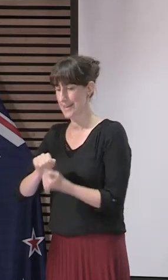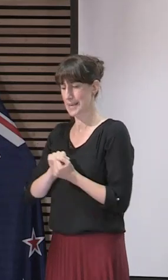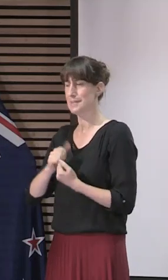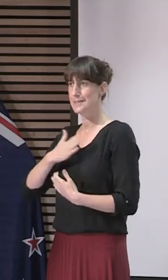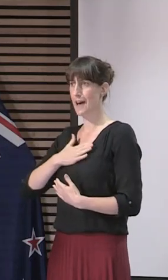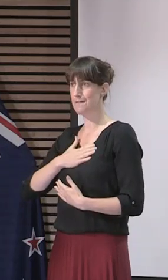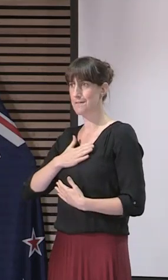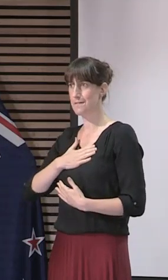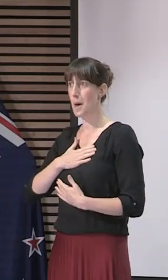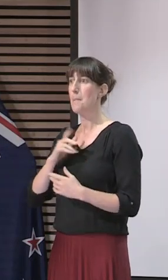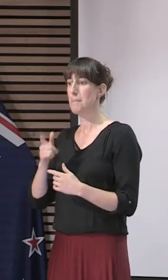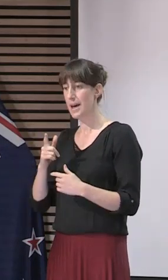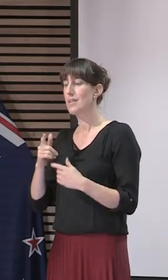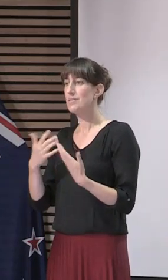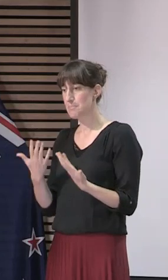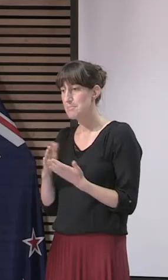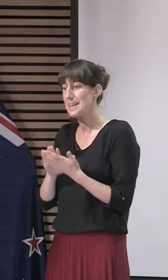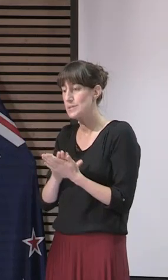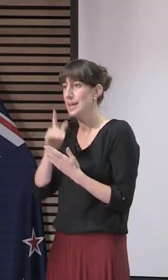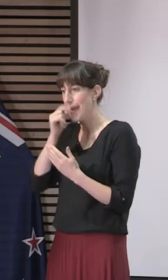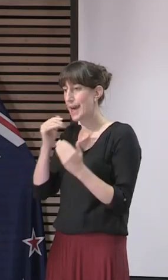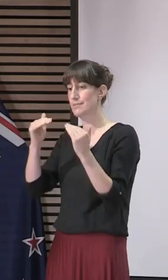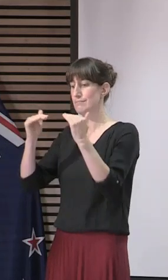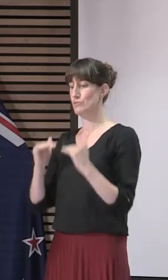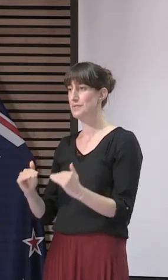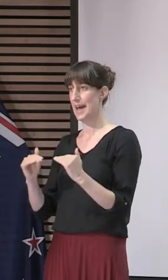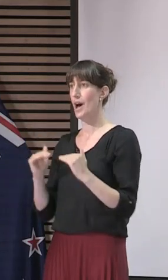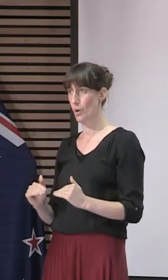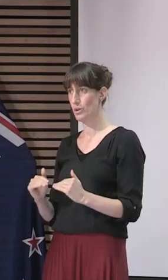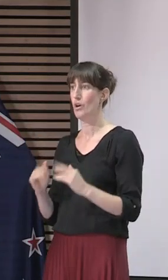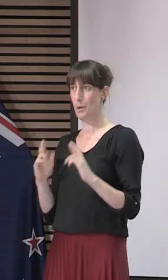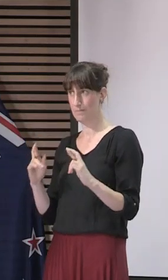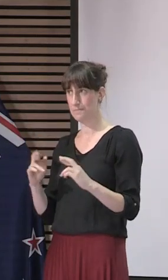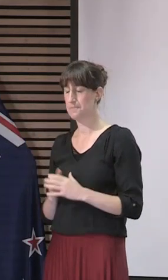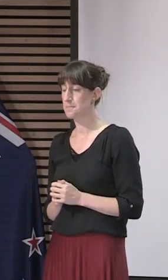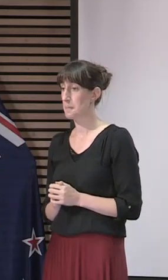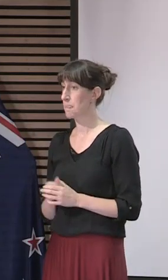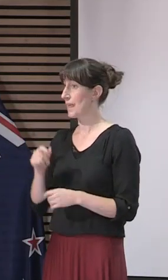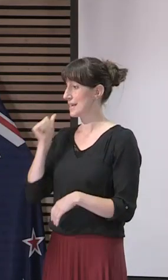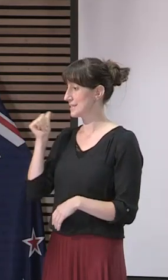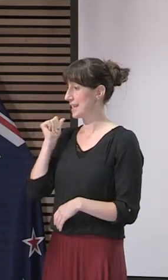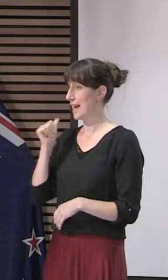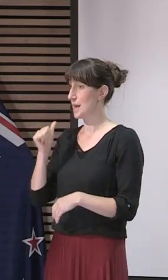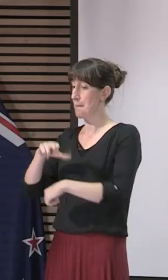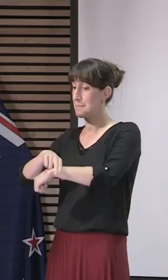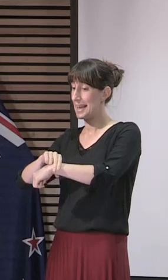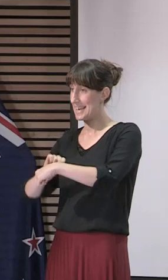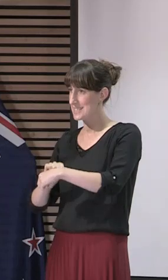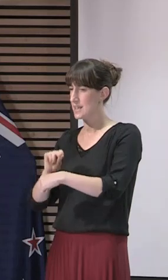mataara tatou ki ta tatou